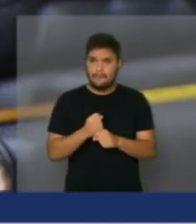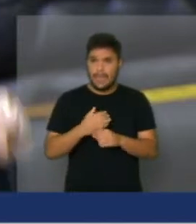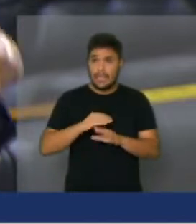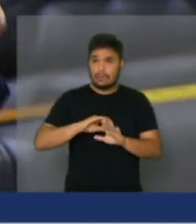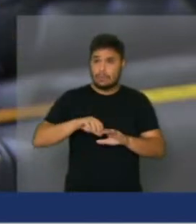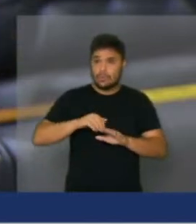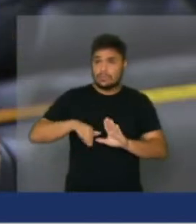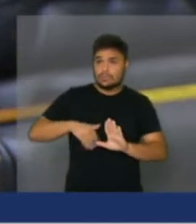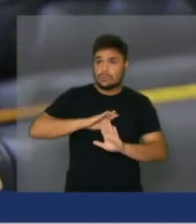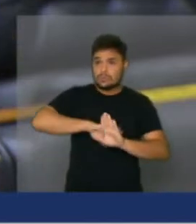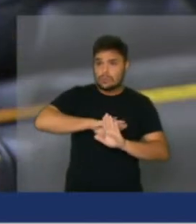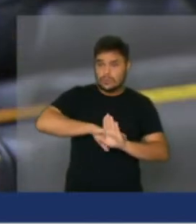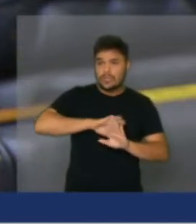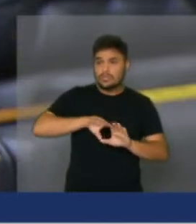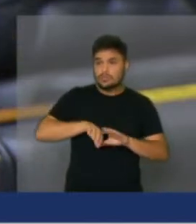UM GRANDE BALCÃO NESTA CASA E